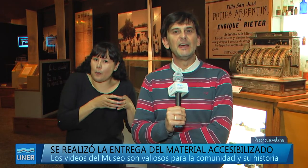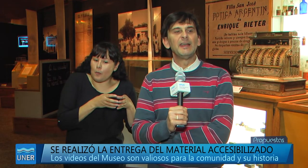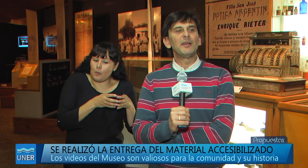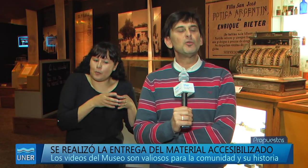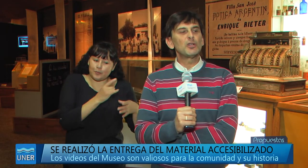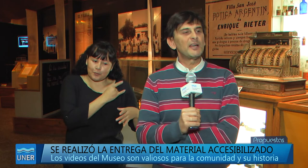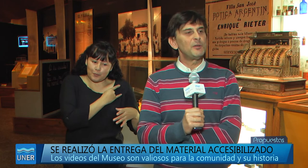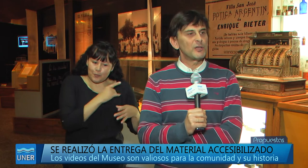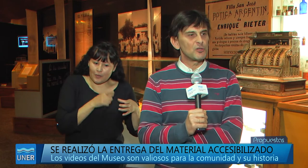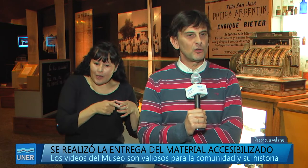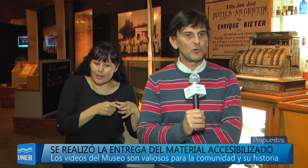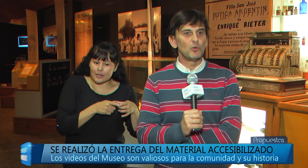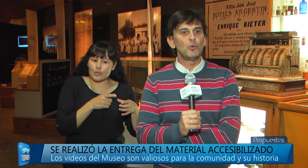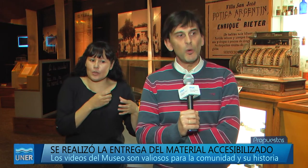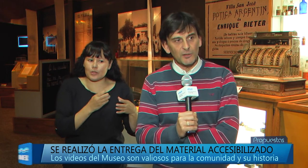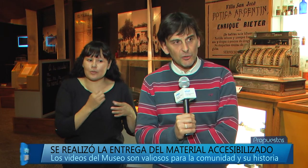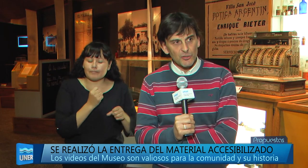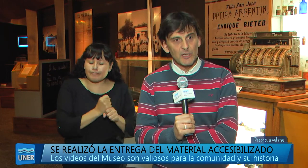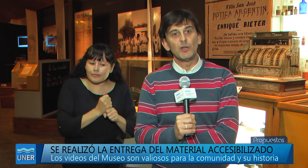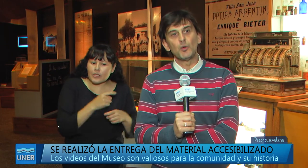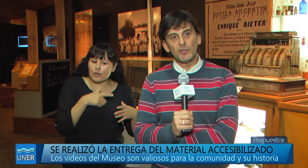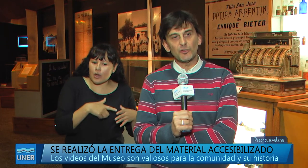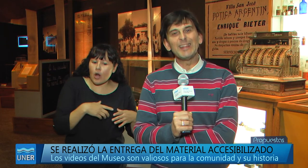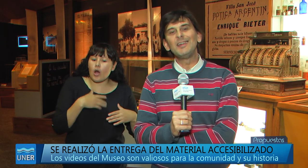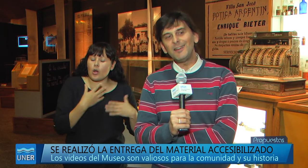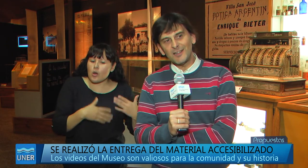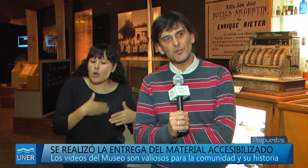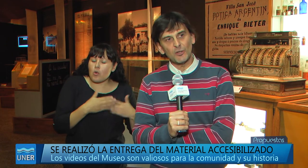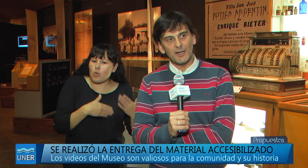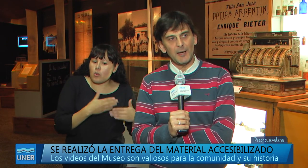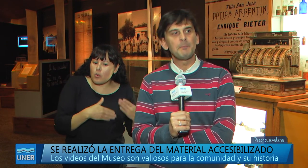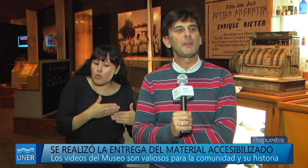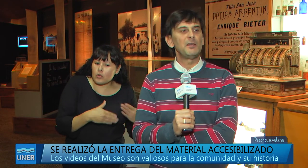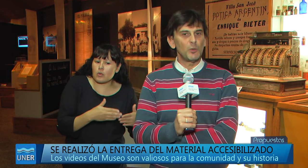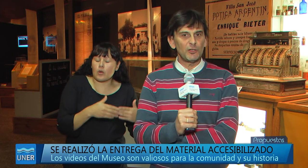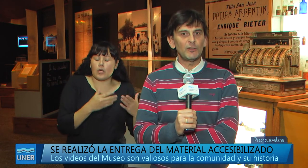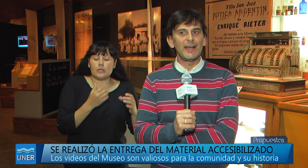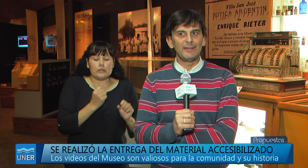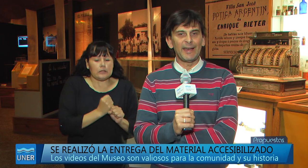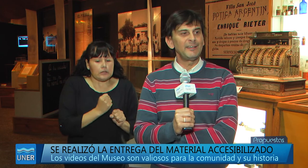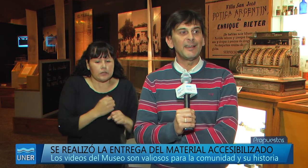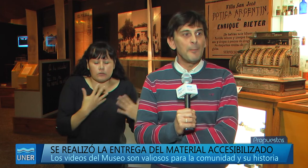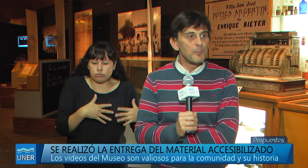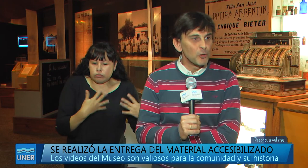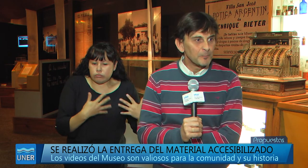que hay términos que son nuestros, de esta zona acá y nuestro de la gente de campo.